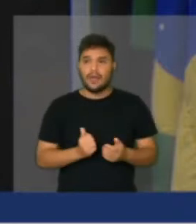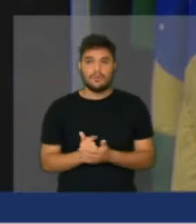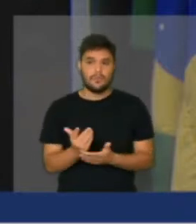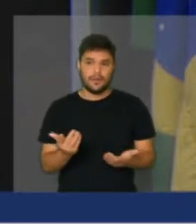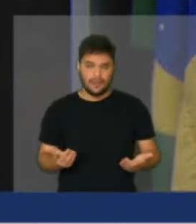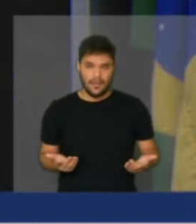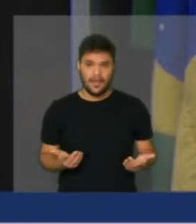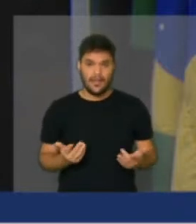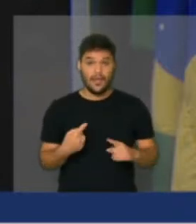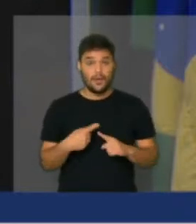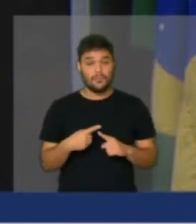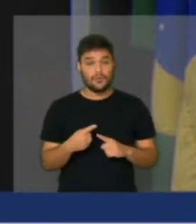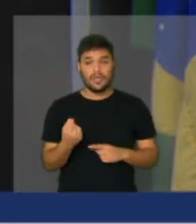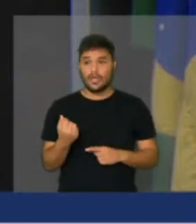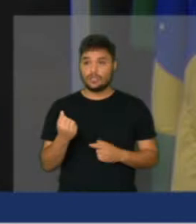PELAS TRANSFERÊNCIAS CONSTITUCIONAIS, OU DA UNIÃO